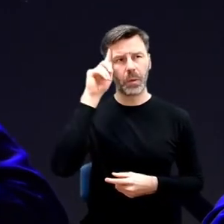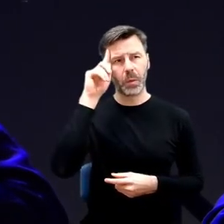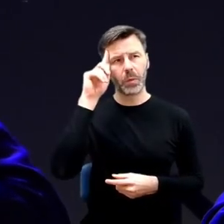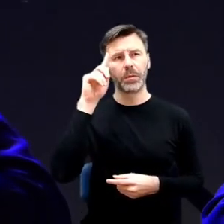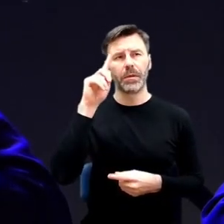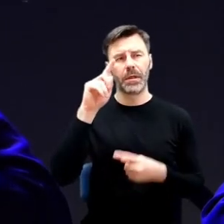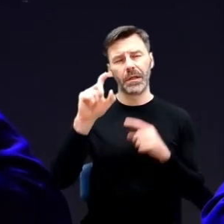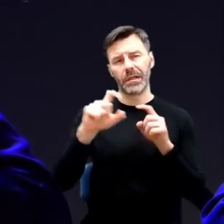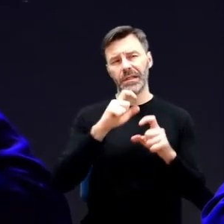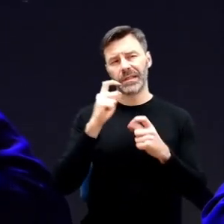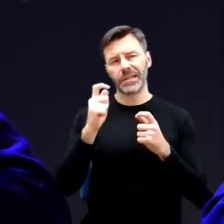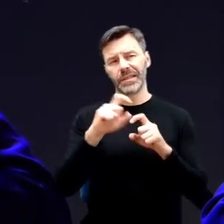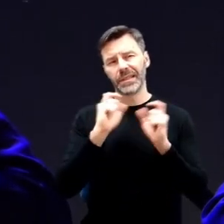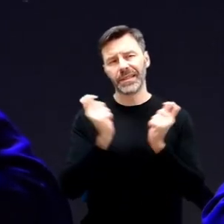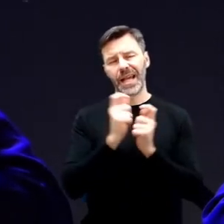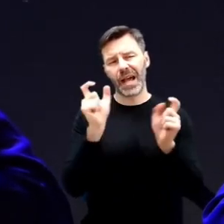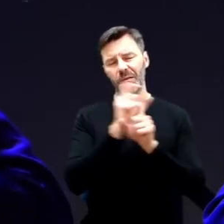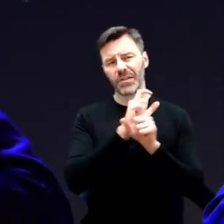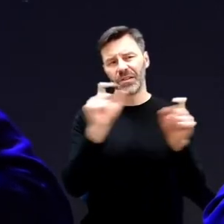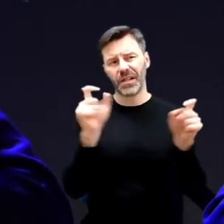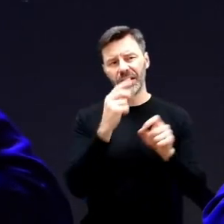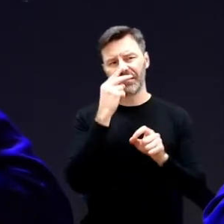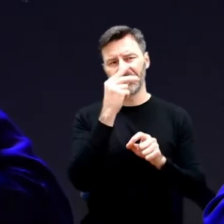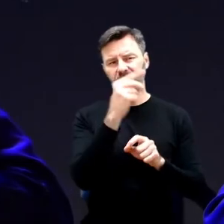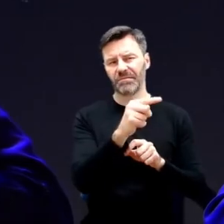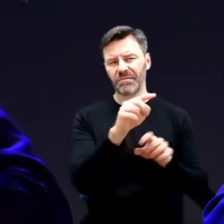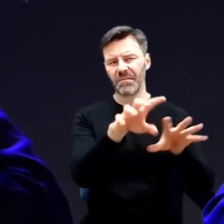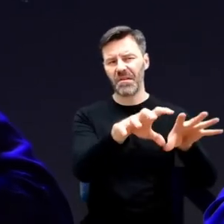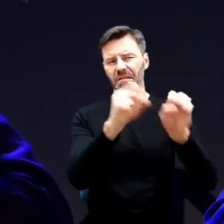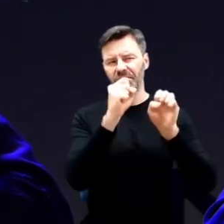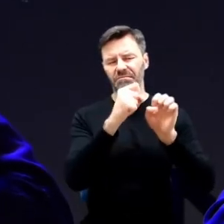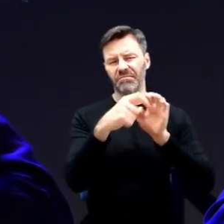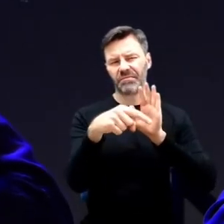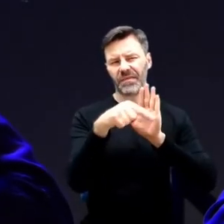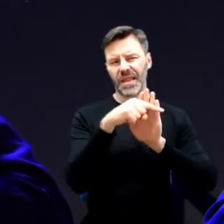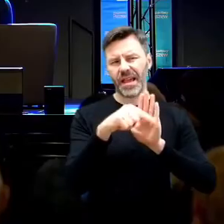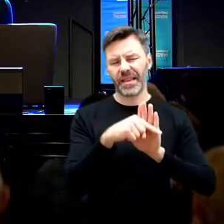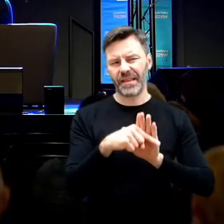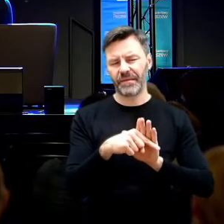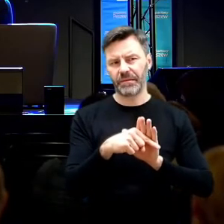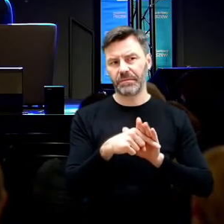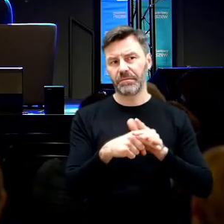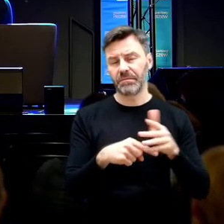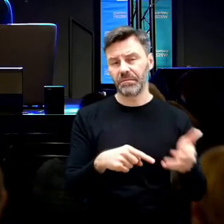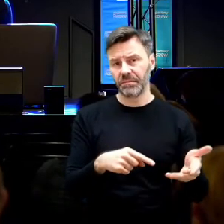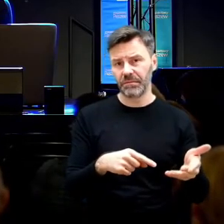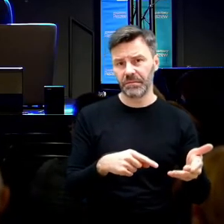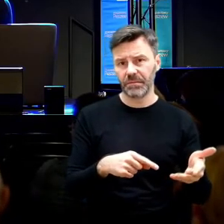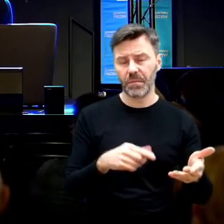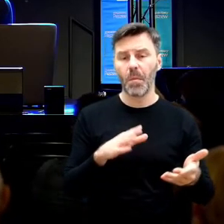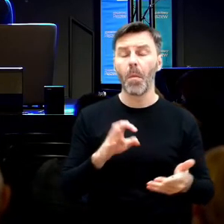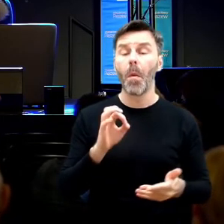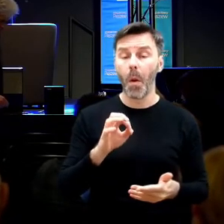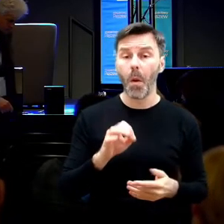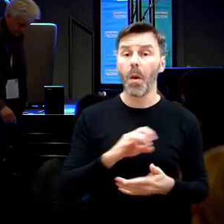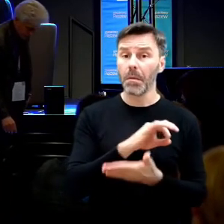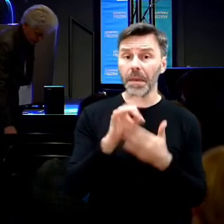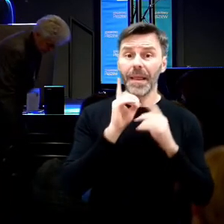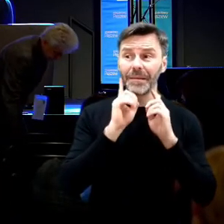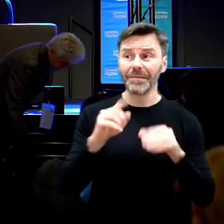Brak tego przekonania, że gmina może naprawdę oferować dobry standard mieszkaniowy